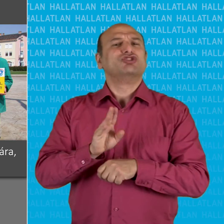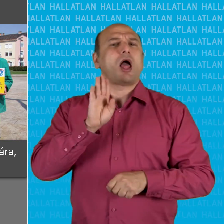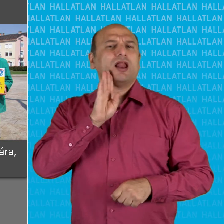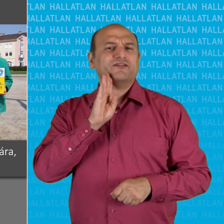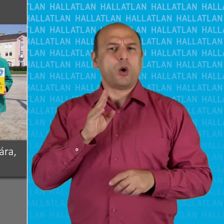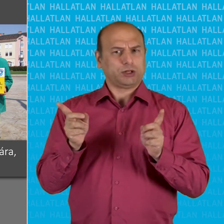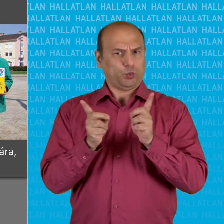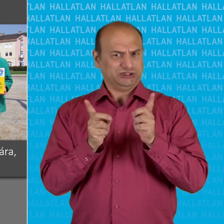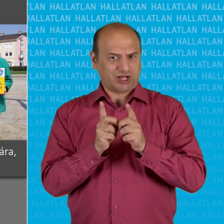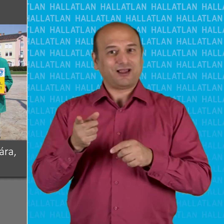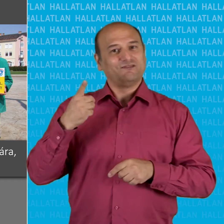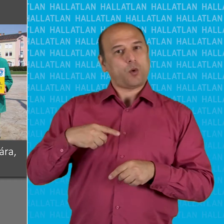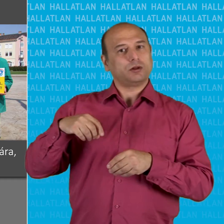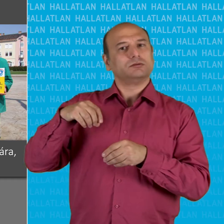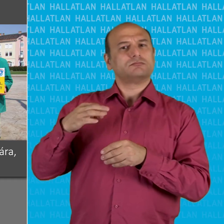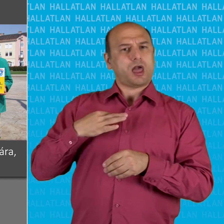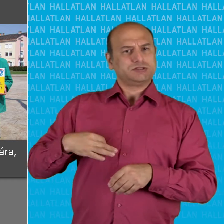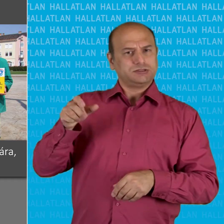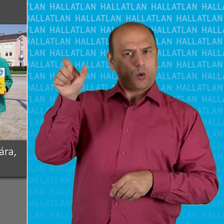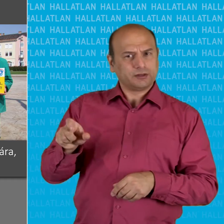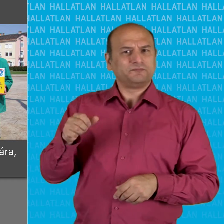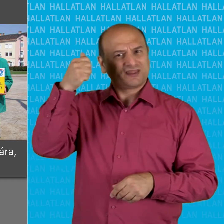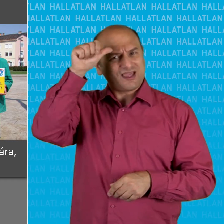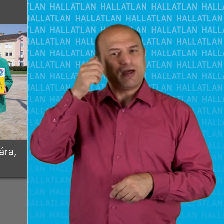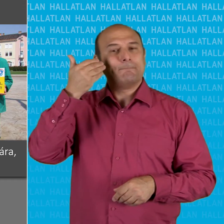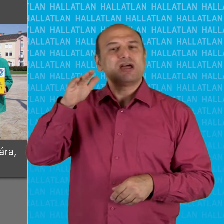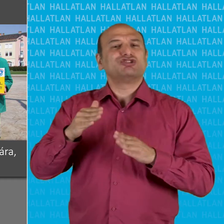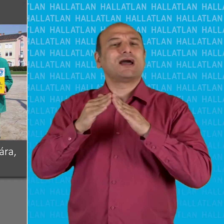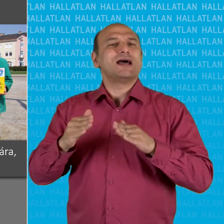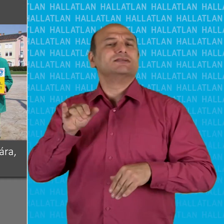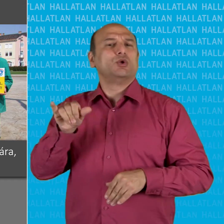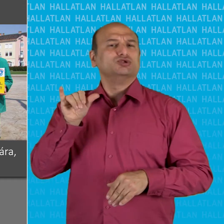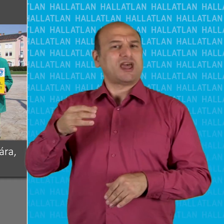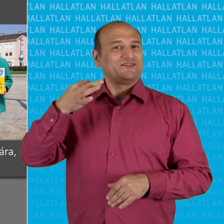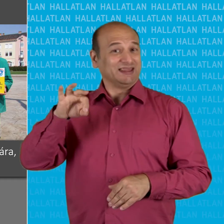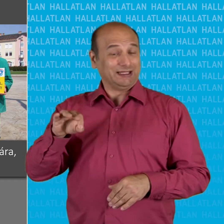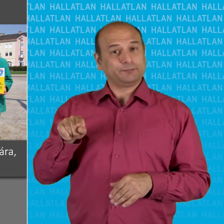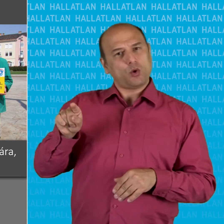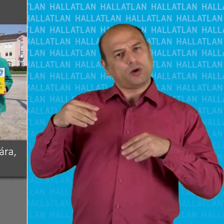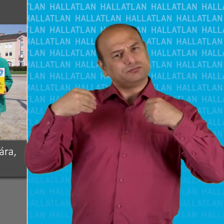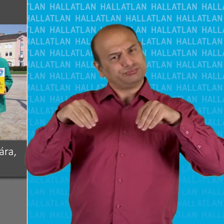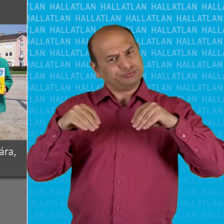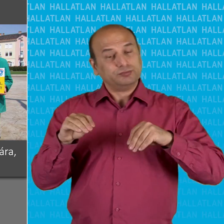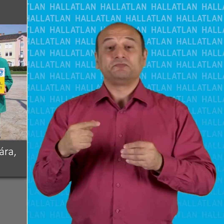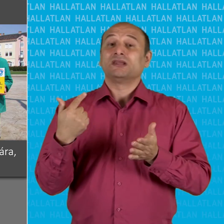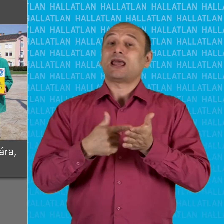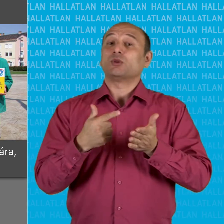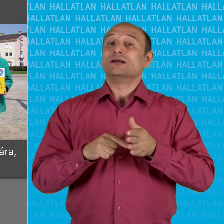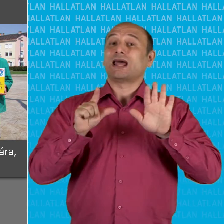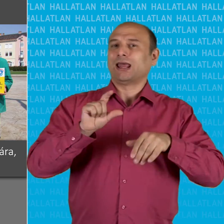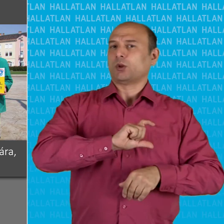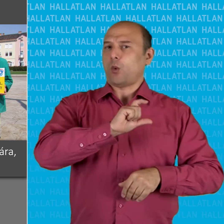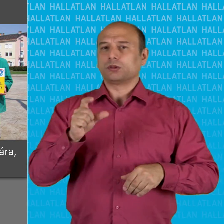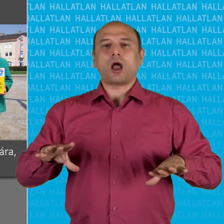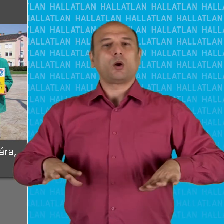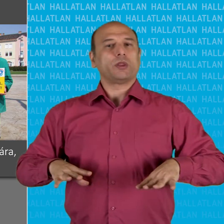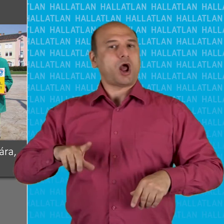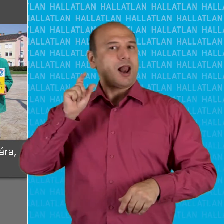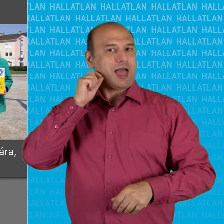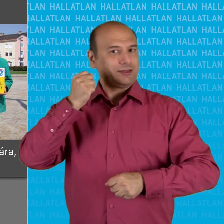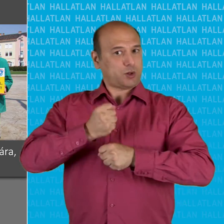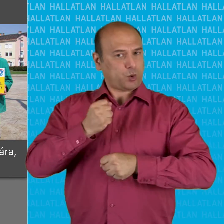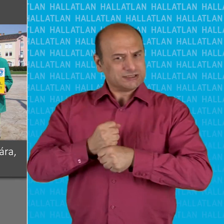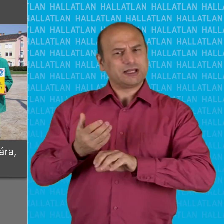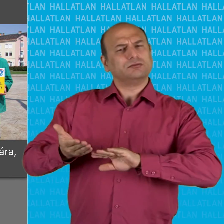A Kisalföldnek nyilatkozott Mesterházi Józsefné, aki 2007 óta volt konyhalány,